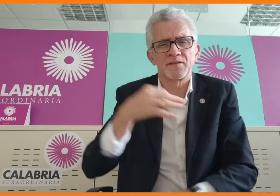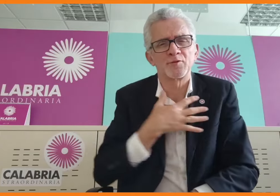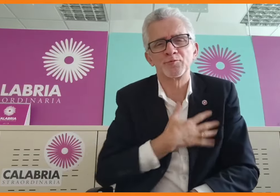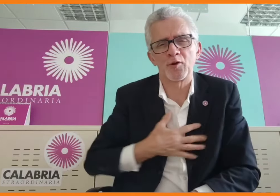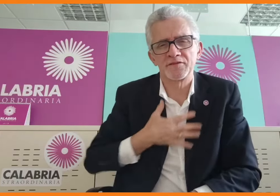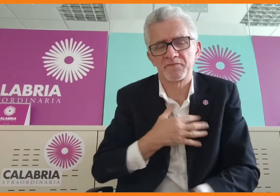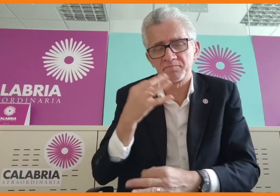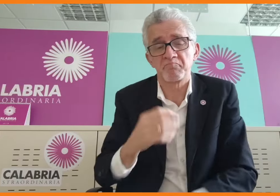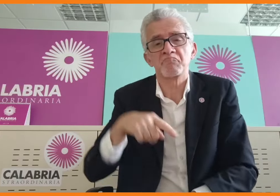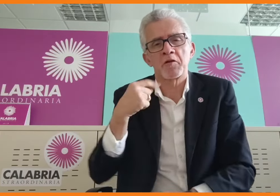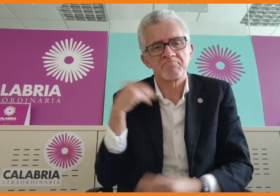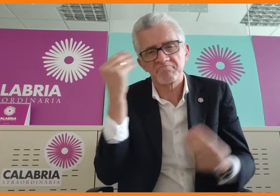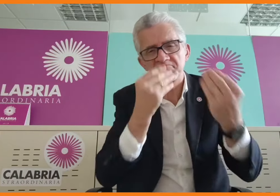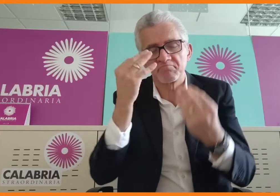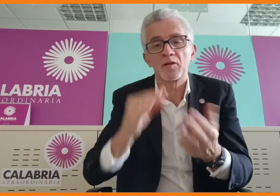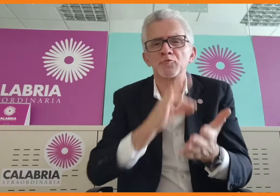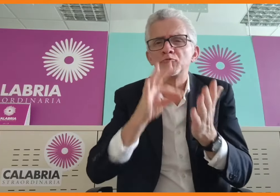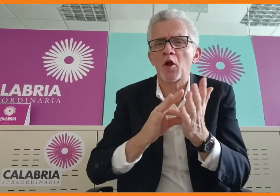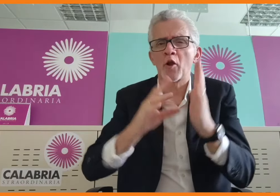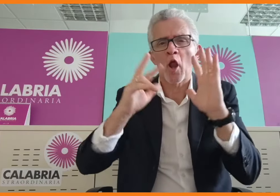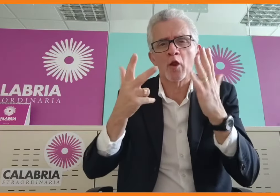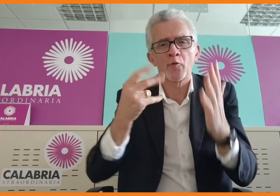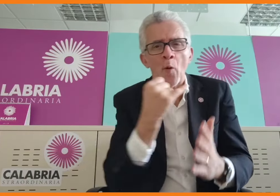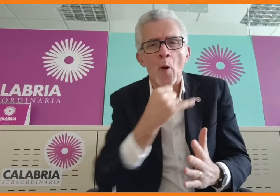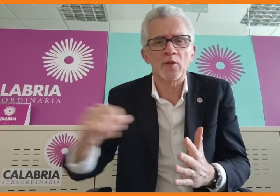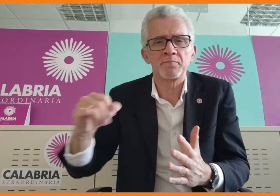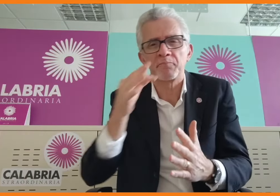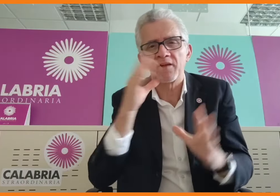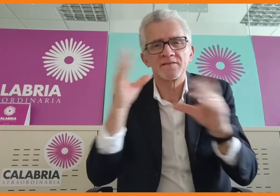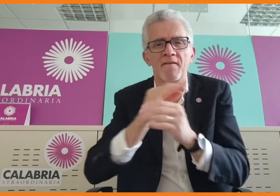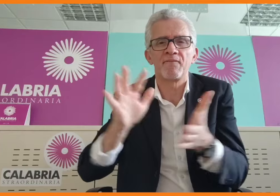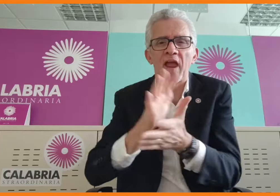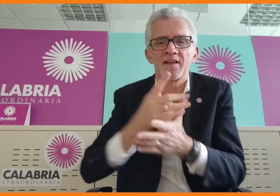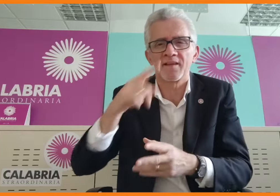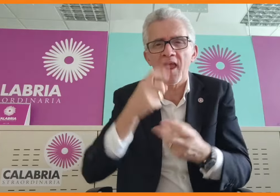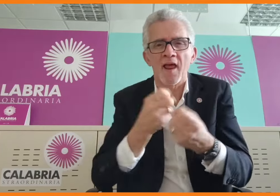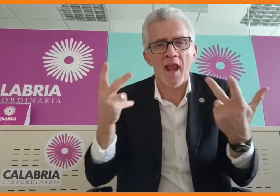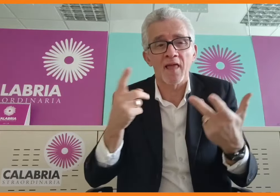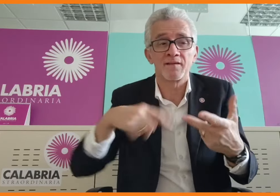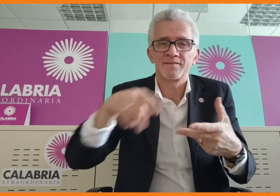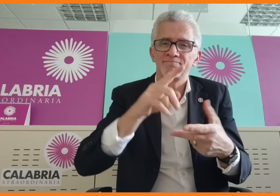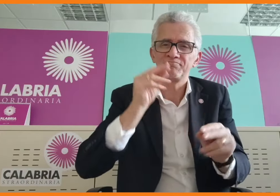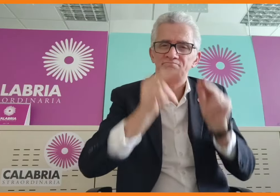Consultate il programma, ne resterete sicuramente soddisfatti. Abbiamo pensato anche di organizzare una serata di gala l’ultimo giorno, l’8 giugno,